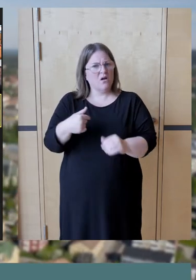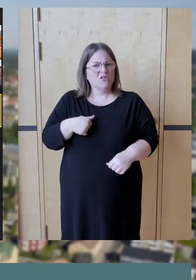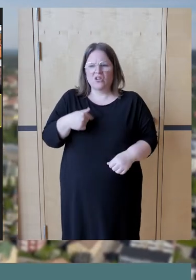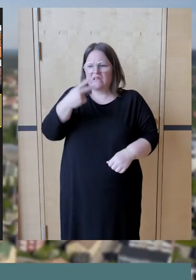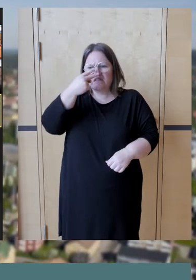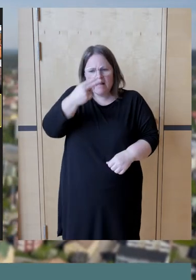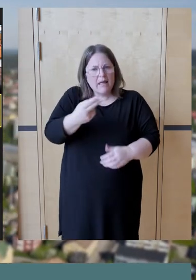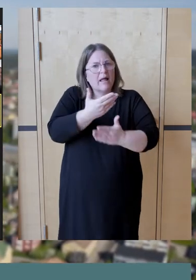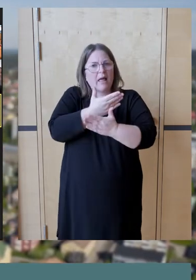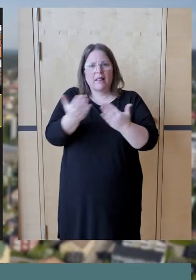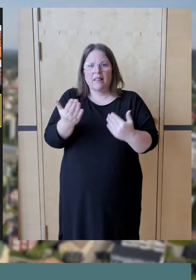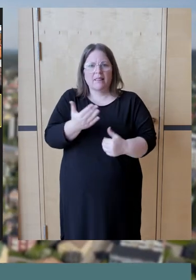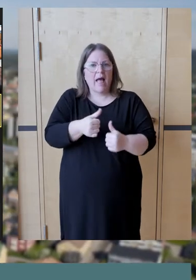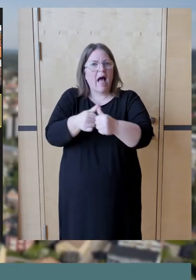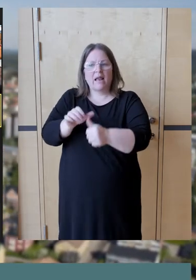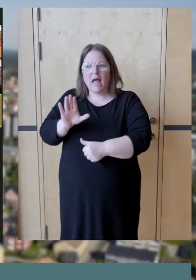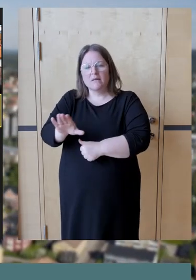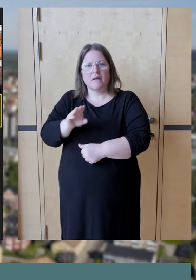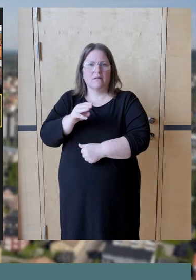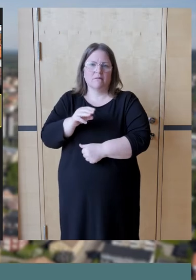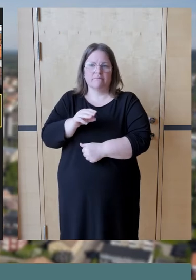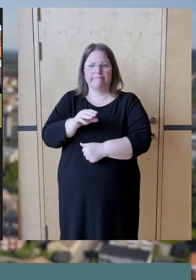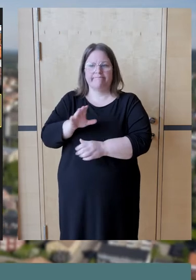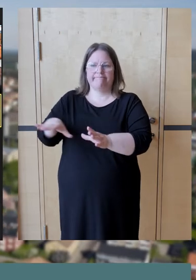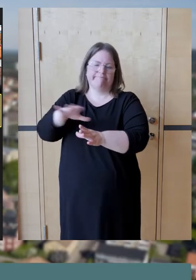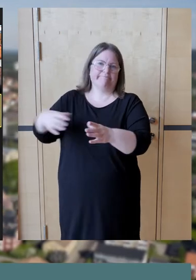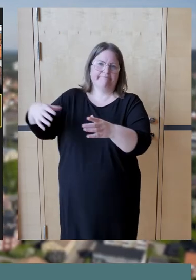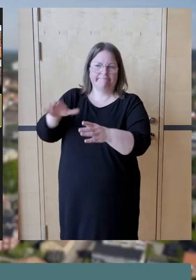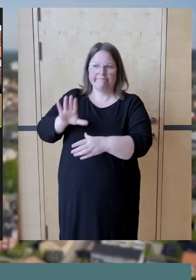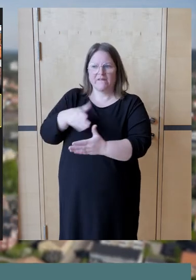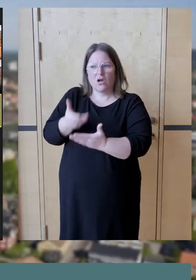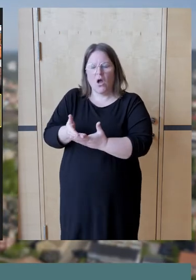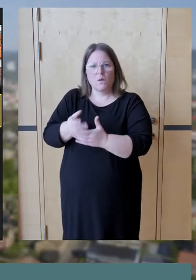Är det Moderaterna middagsförslag Skulle ta kortare tid